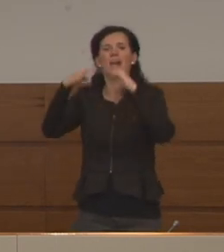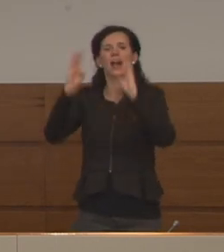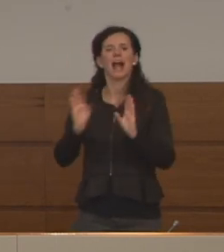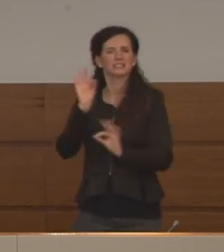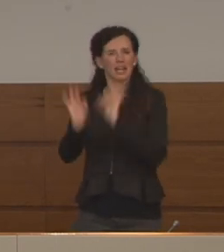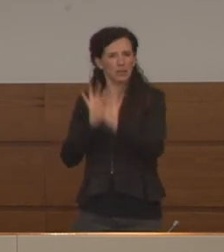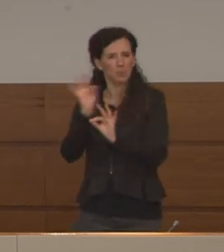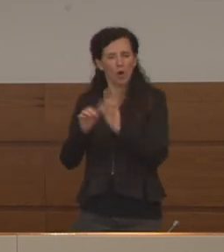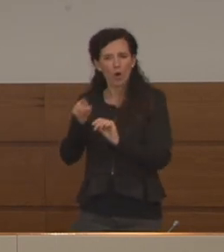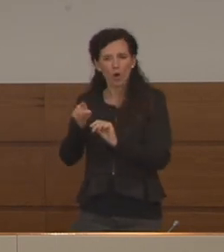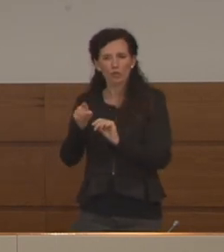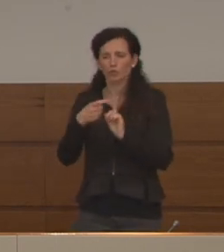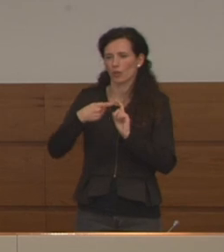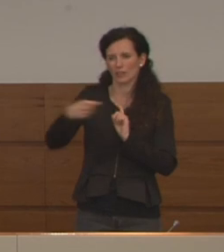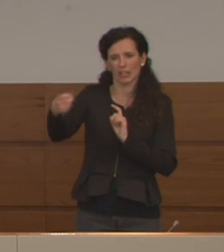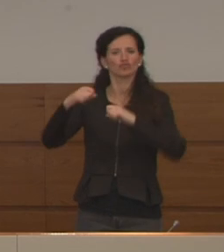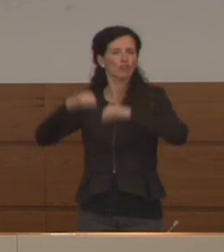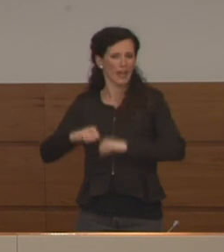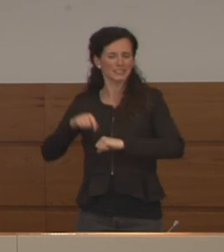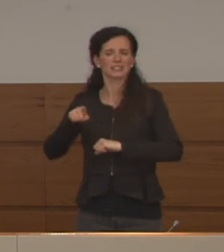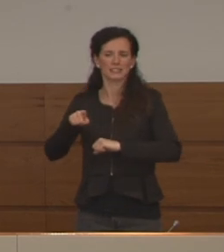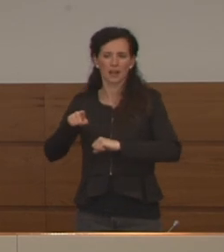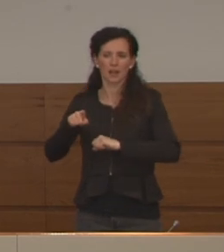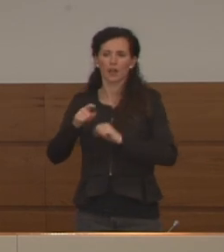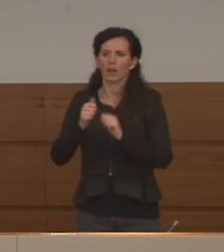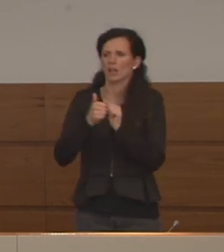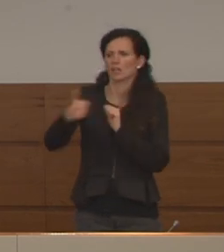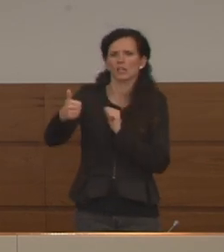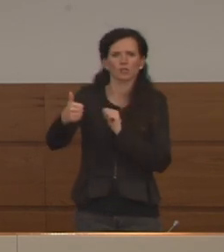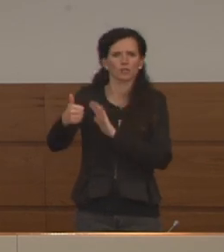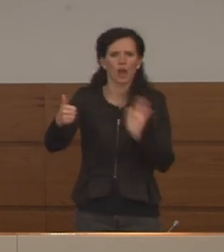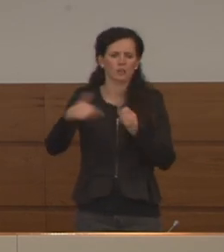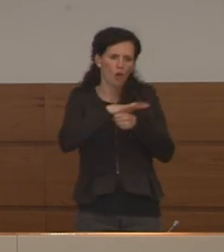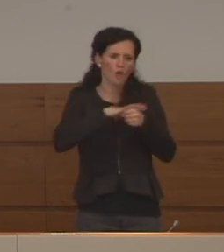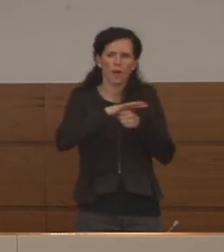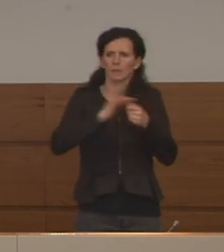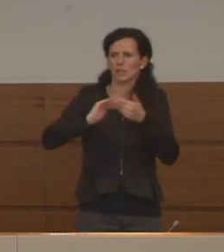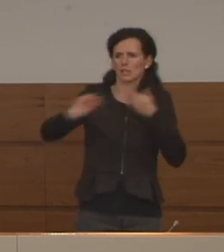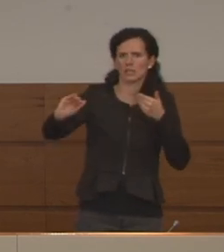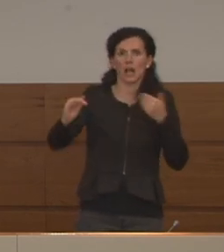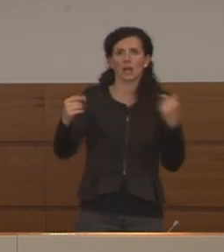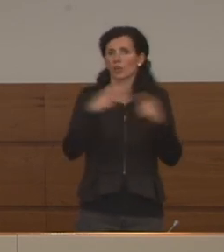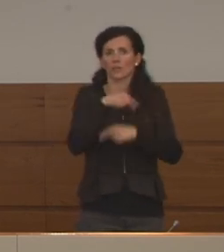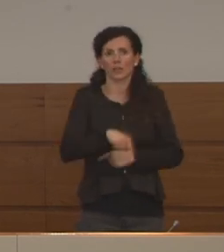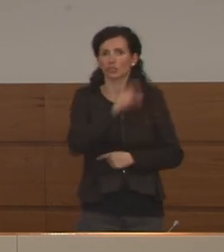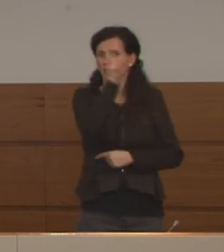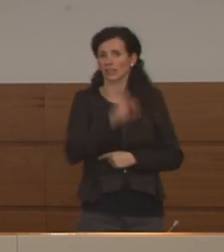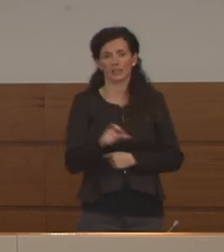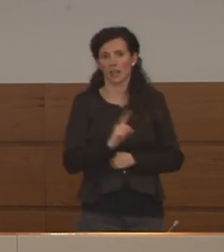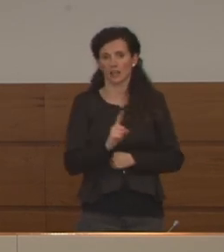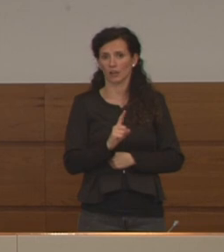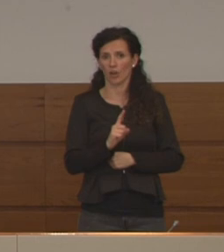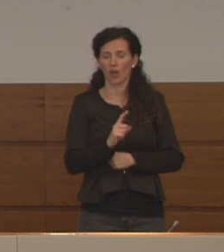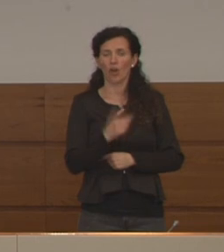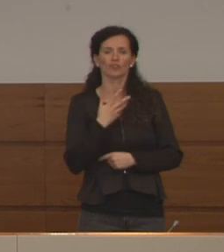in una lungodegenza vive isolata dal resto della famiglia. Cosa che non accade in Italia. Quindi c'è il mantenimento di certe relazioni sociali